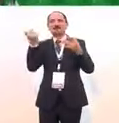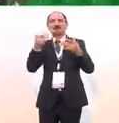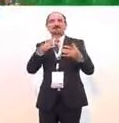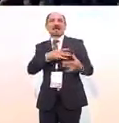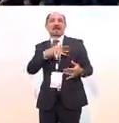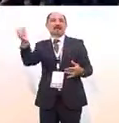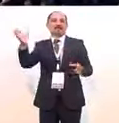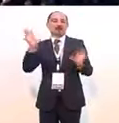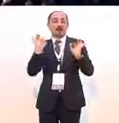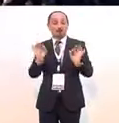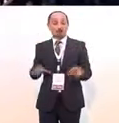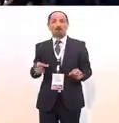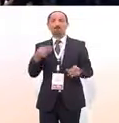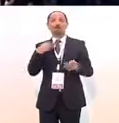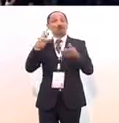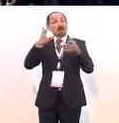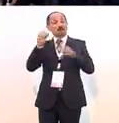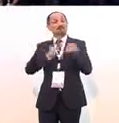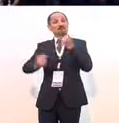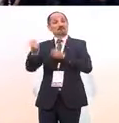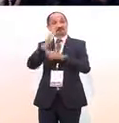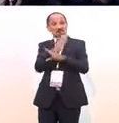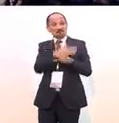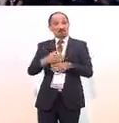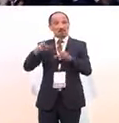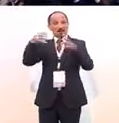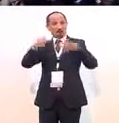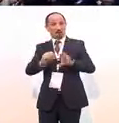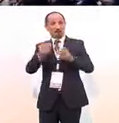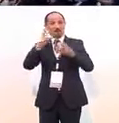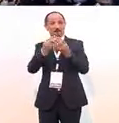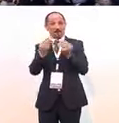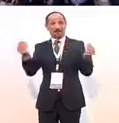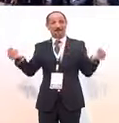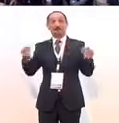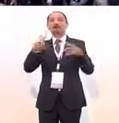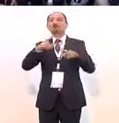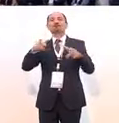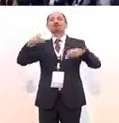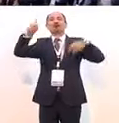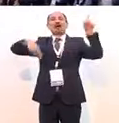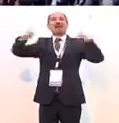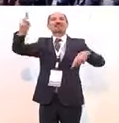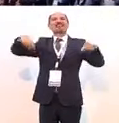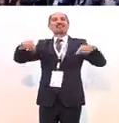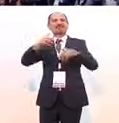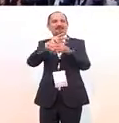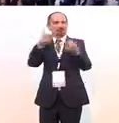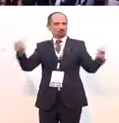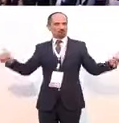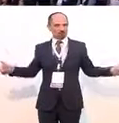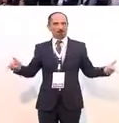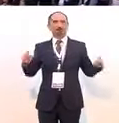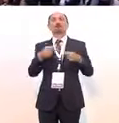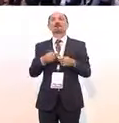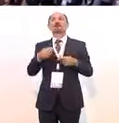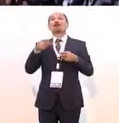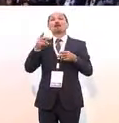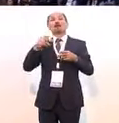diverse visioni economiche: There Is Not Alternative, modello TINA. Non è così.